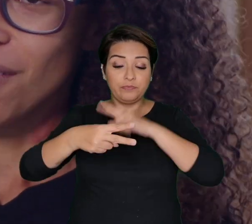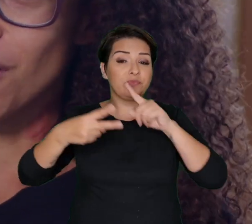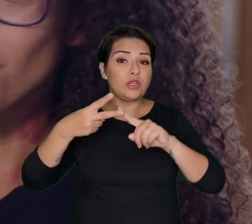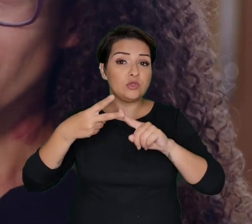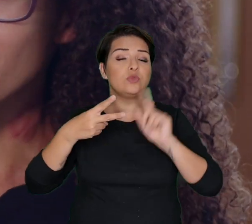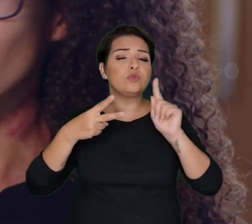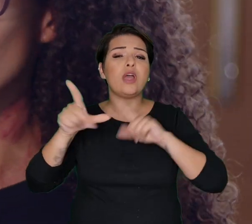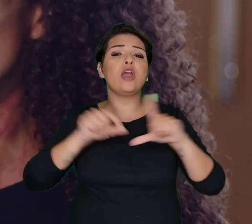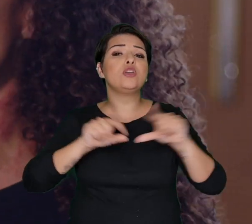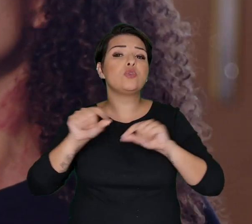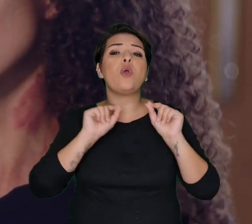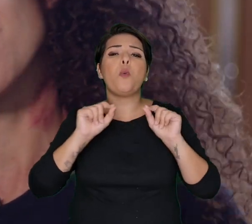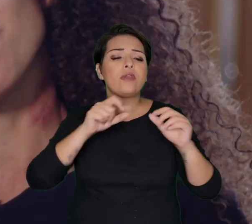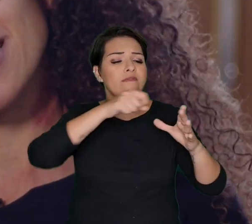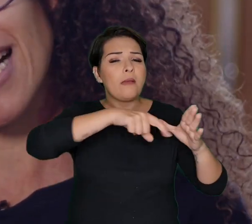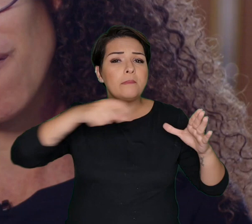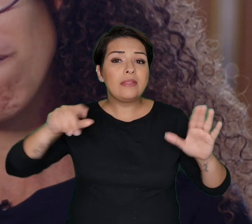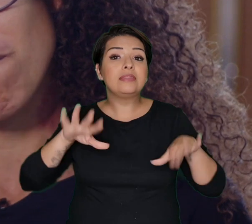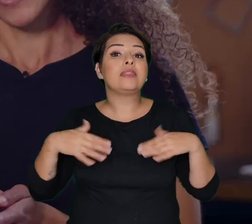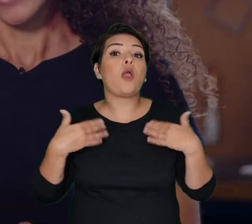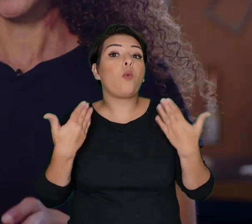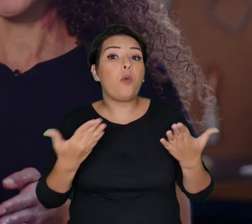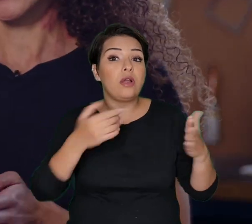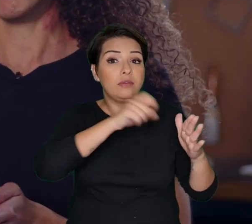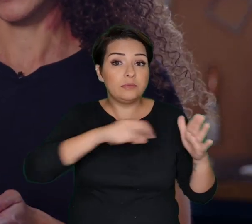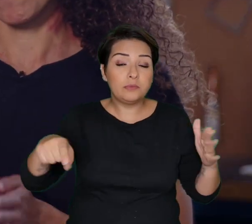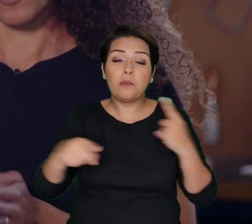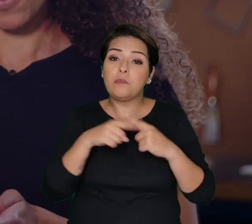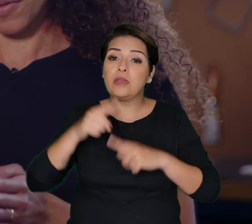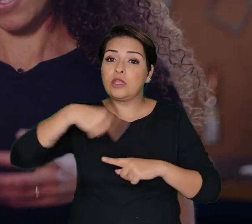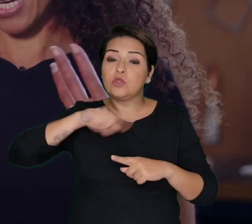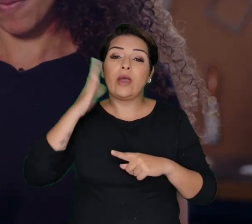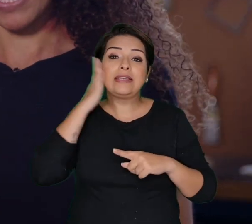O segundo passo é escolher o que plantar e quando plantar. A gente sabe que as pessoas quando querem começar